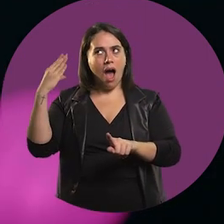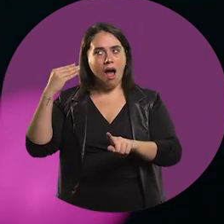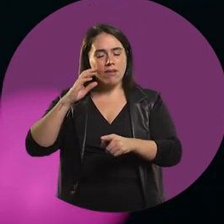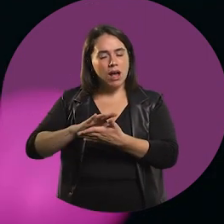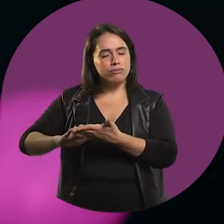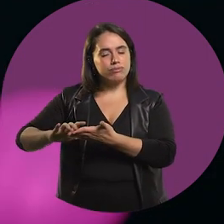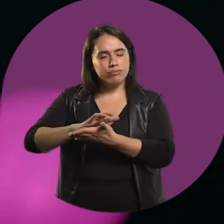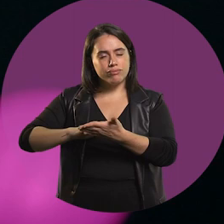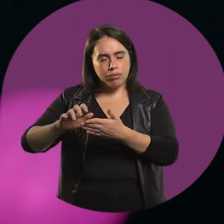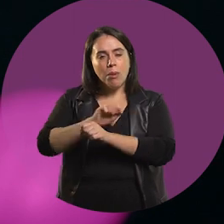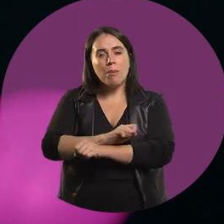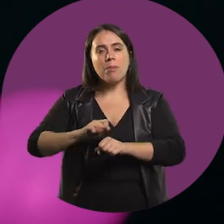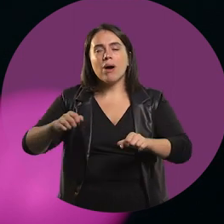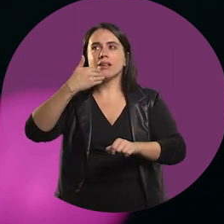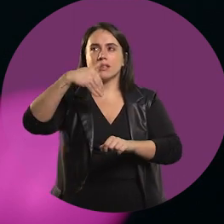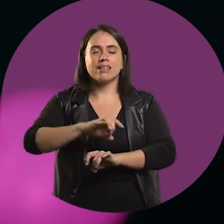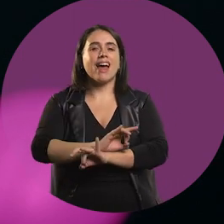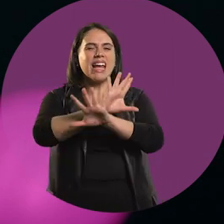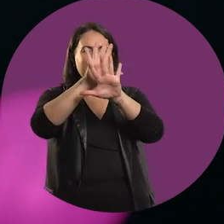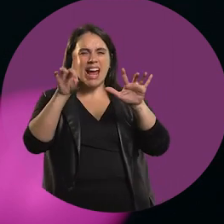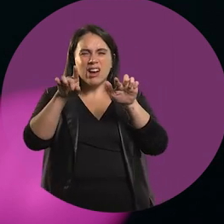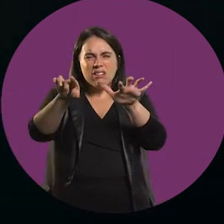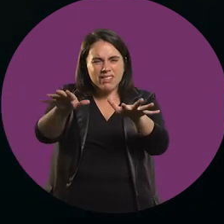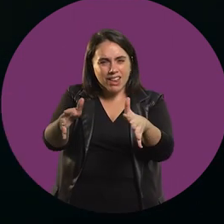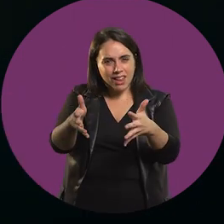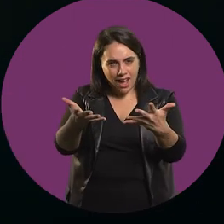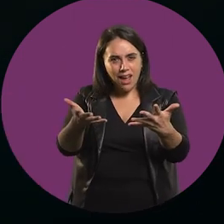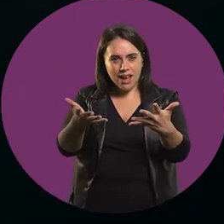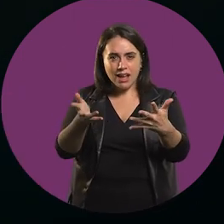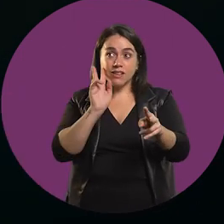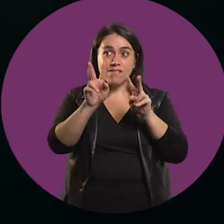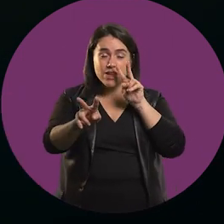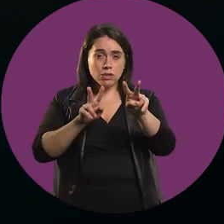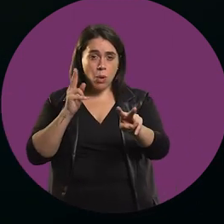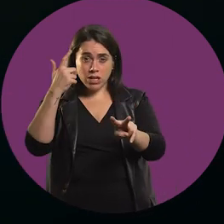ciega o de baja visión pueda comprender lo que pasa a nivel visual,